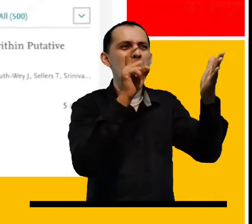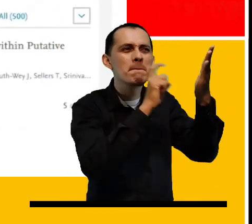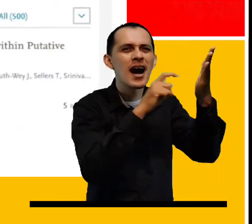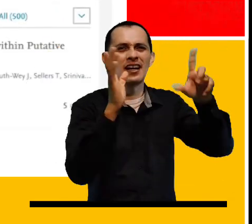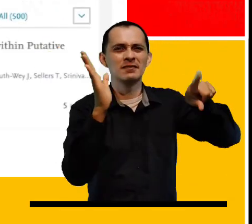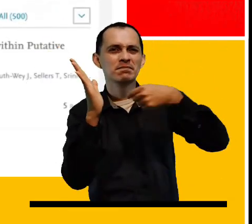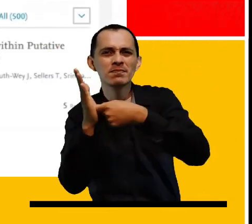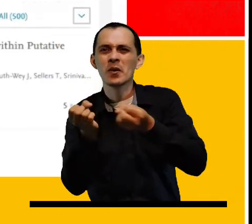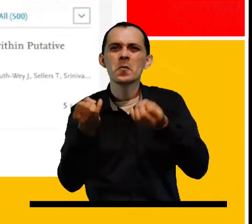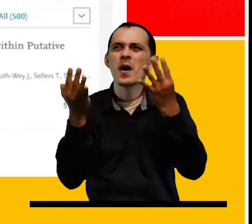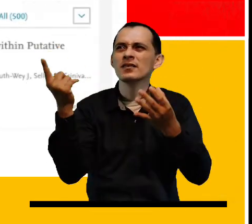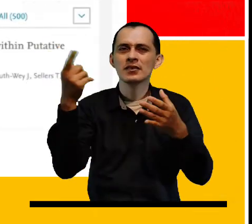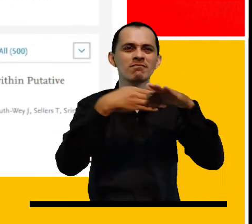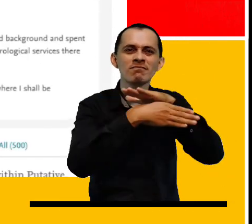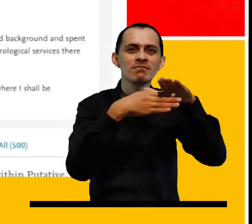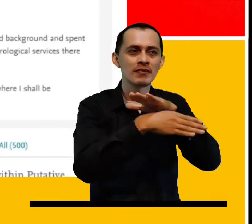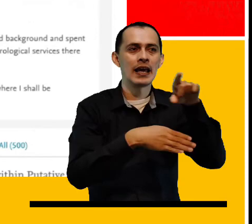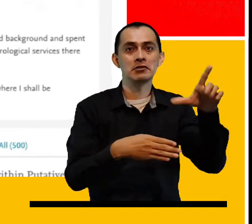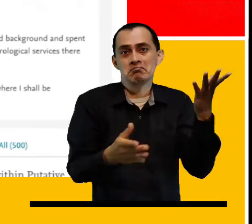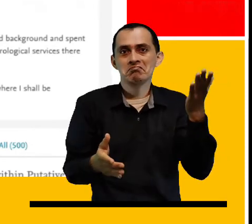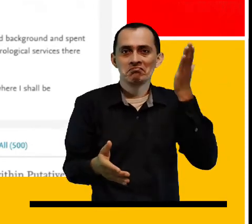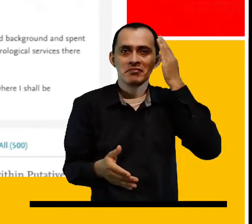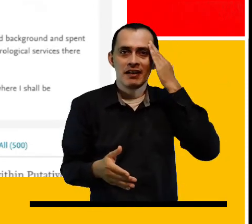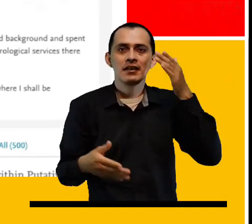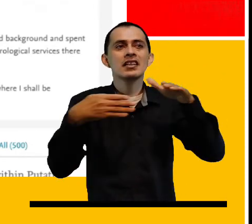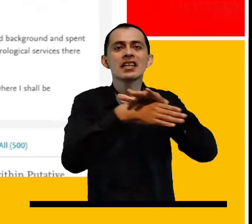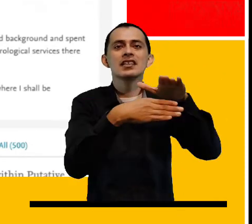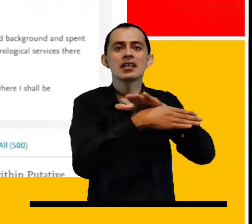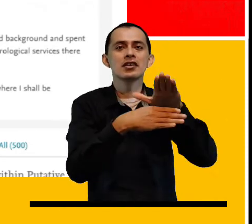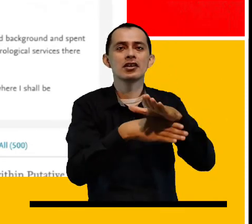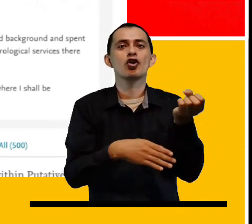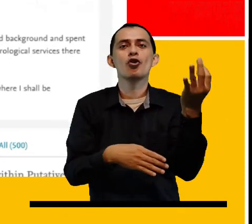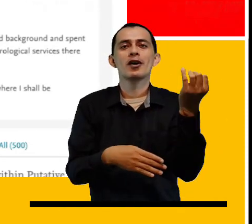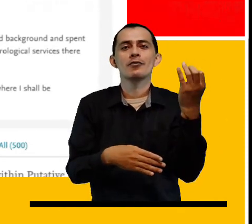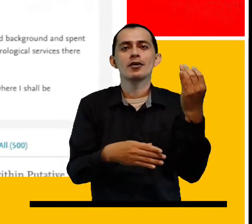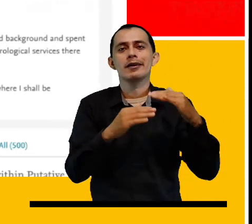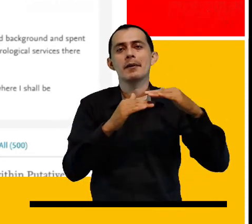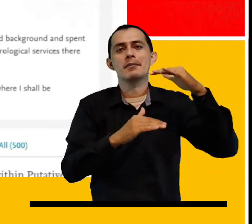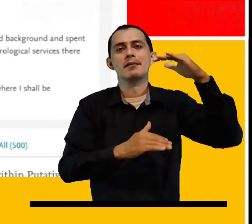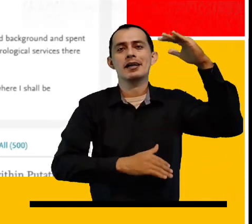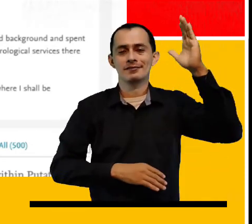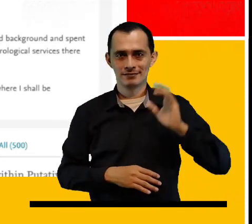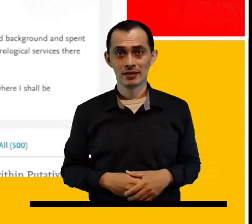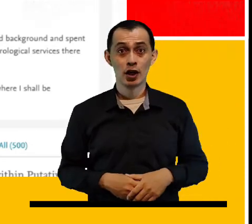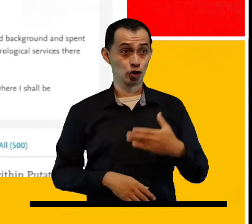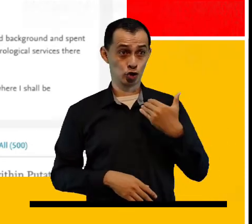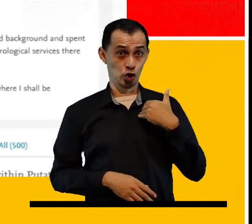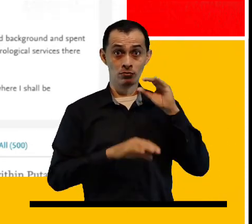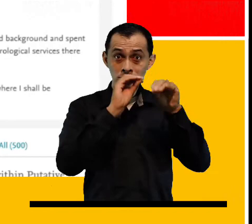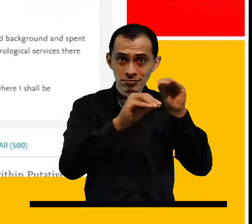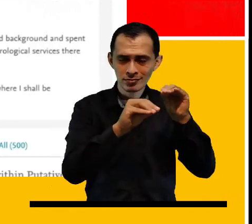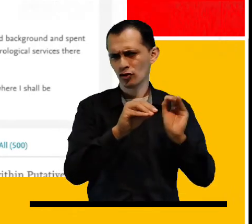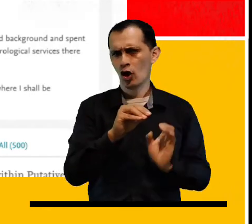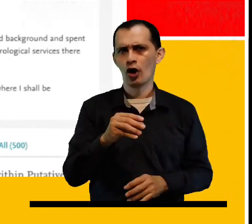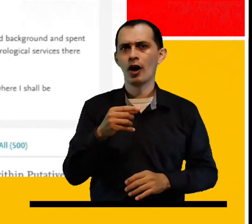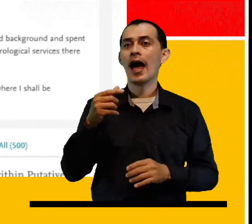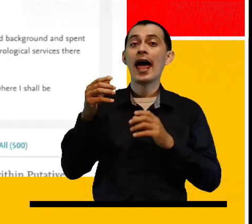publicaciones y a quienes las lean y citan, ustedes no los crean, por lo tanto ellos se